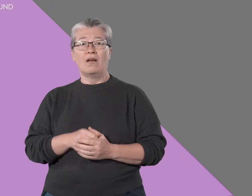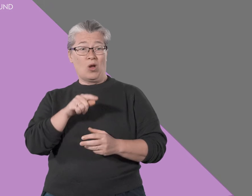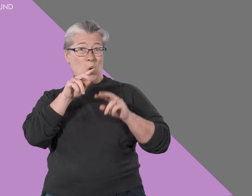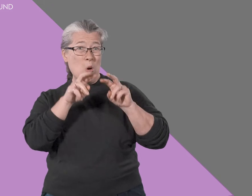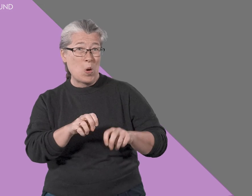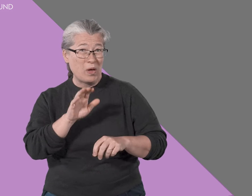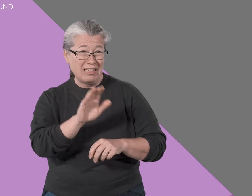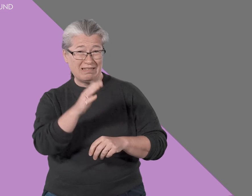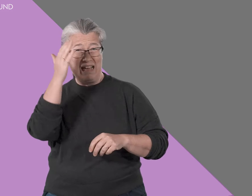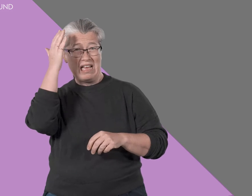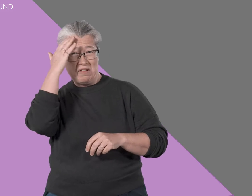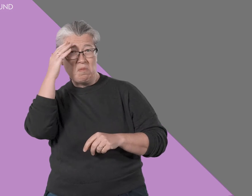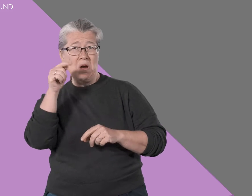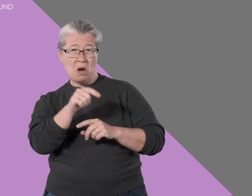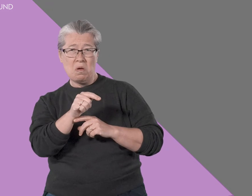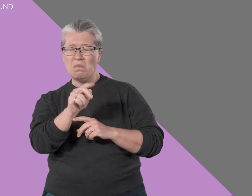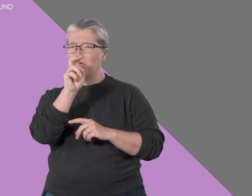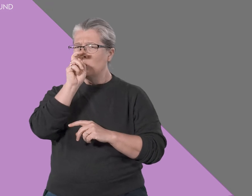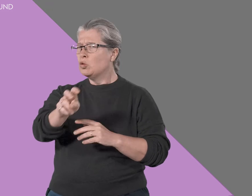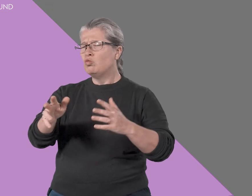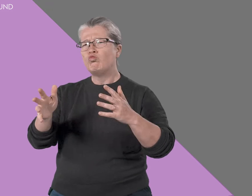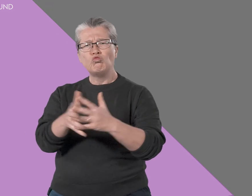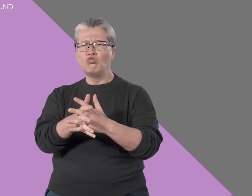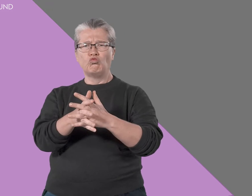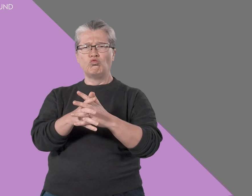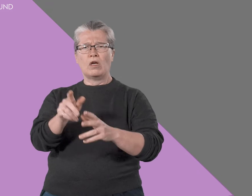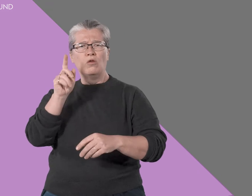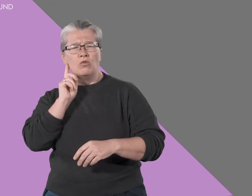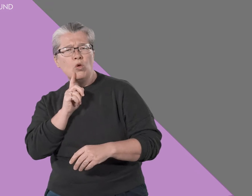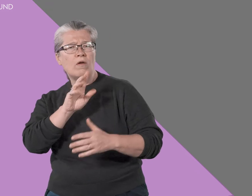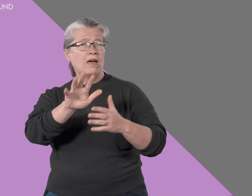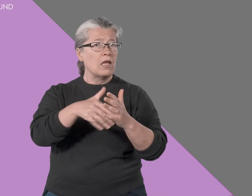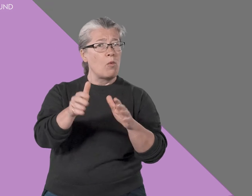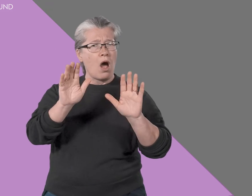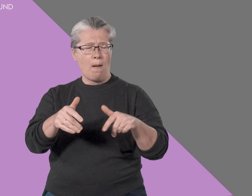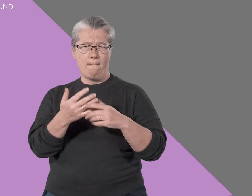Av utredningen framgick att döva och teckenspråkiga diskriminerats -